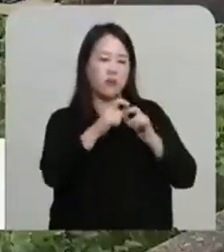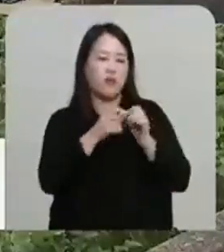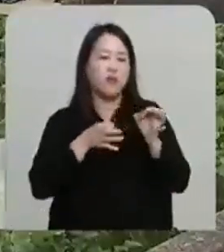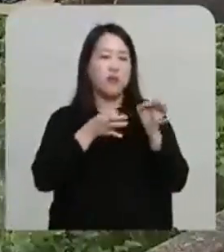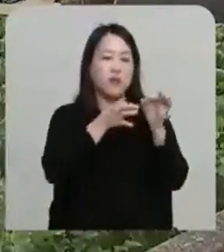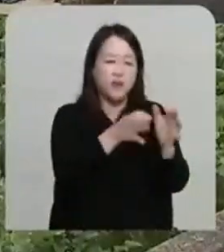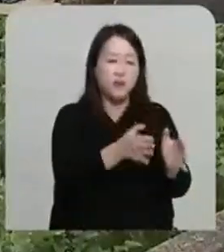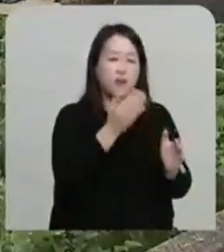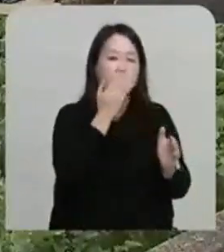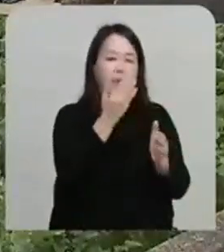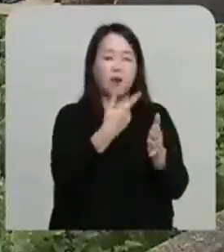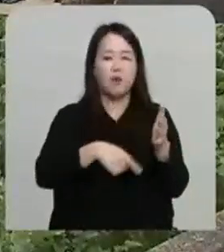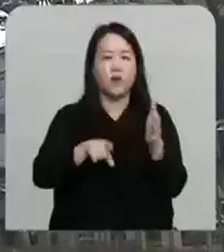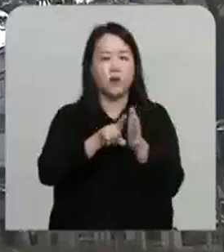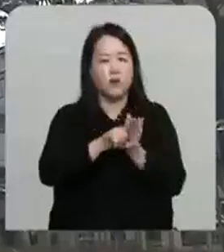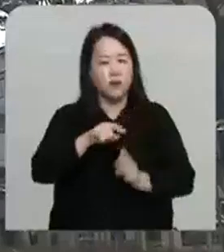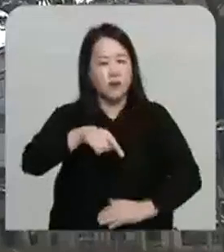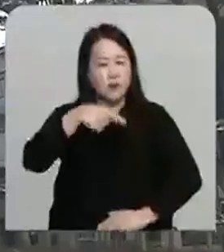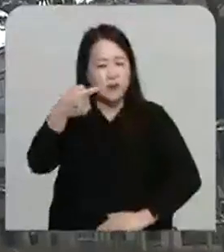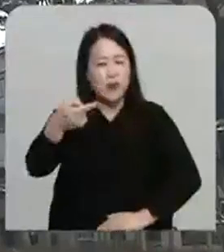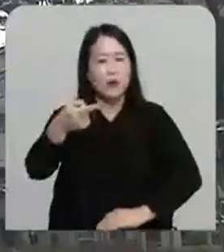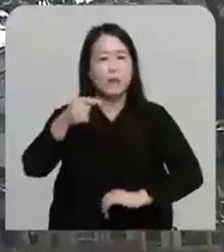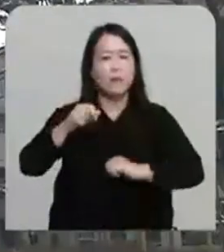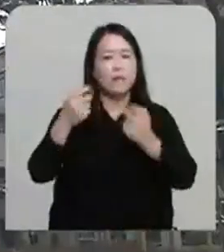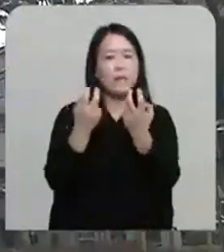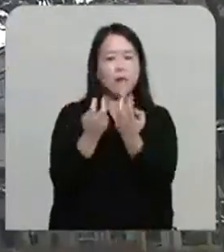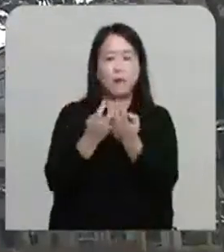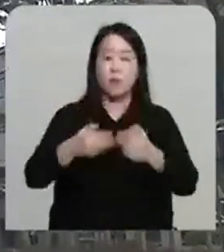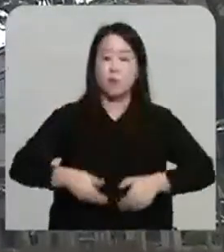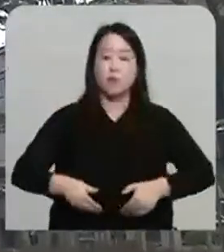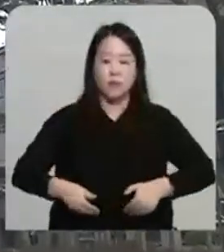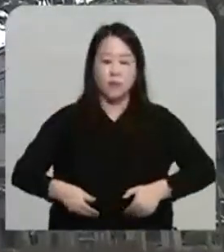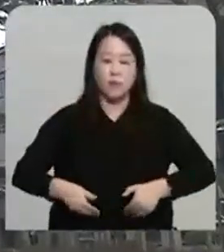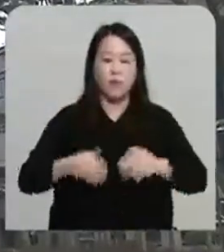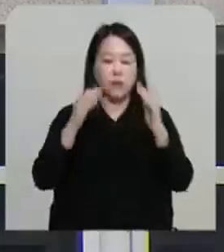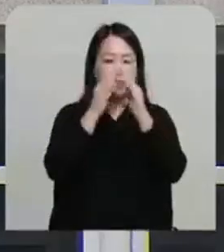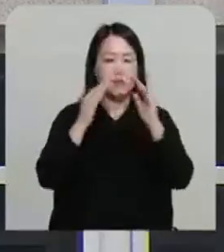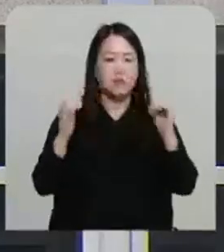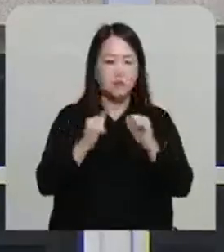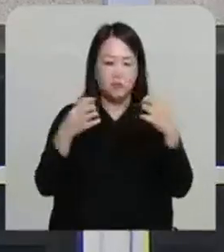조치가 필요한데 전라북도는 기부금 과 관련된 전국적인 수치가 집계